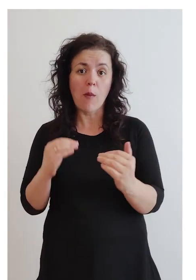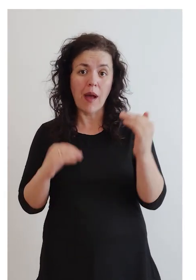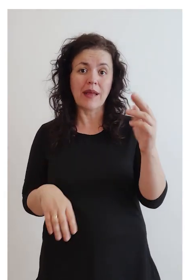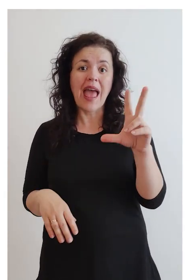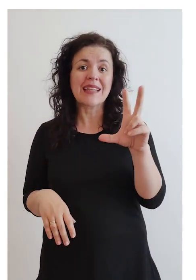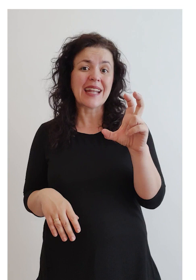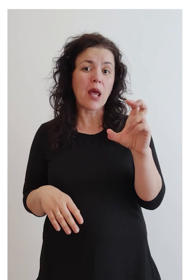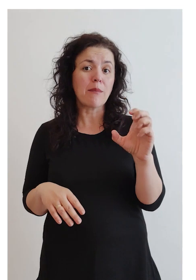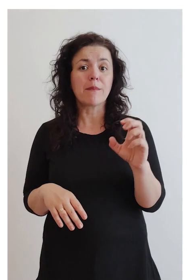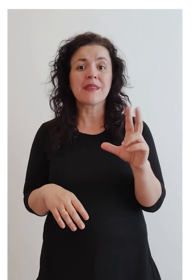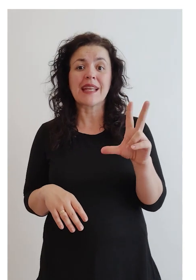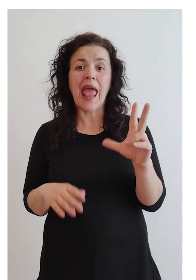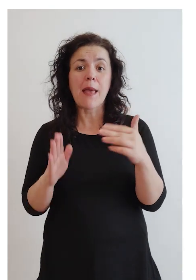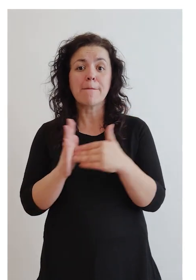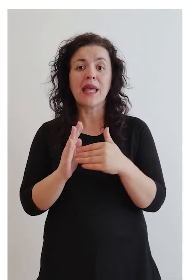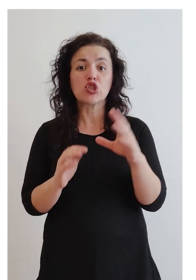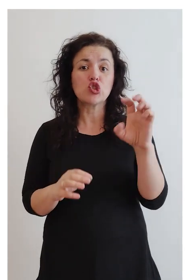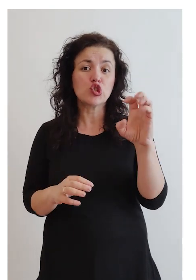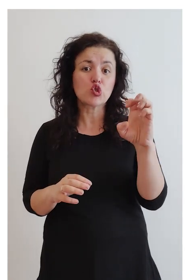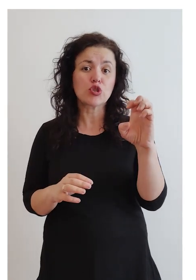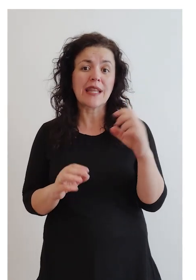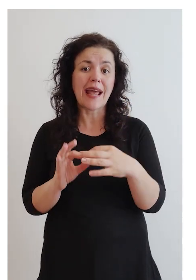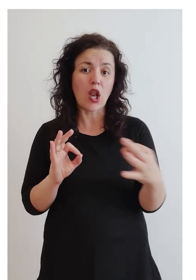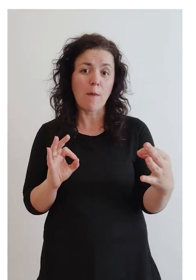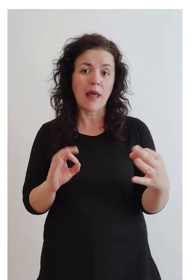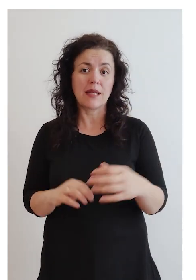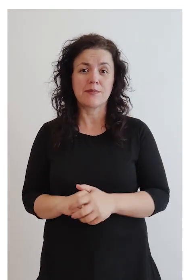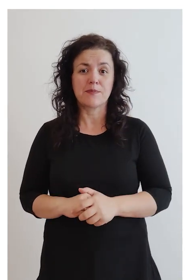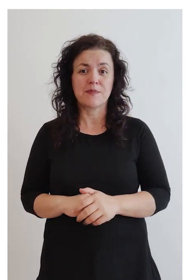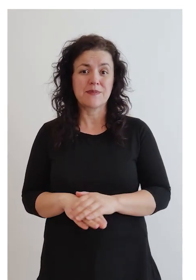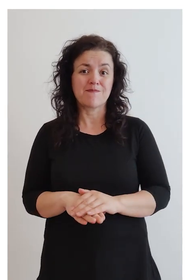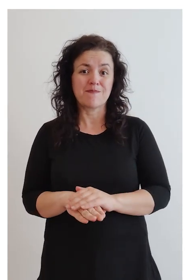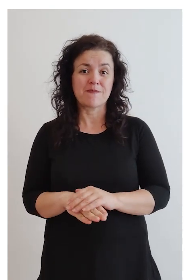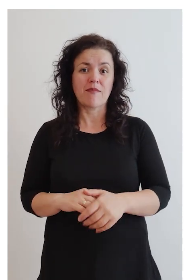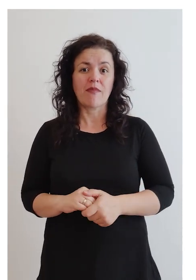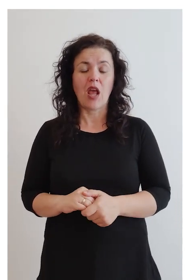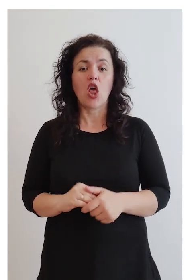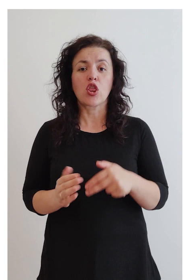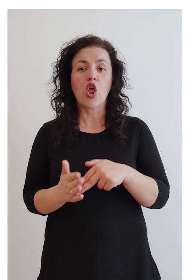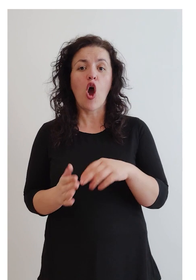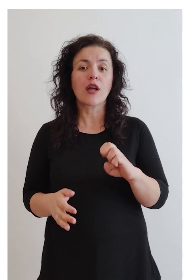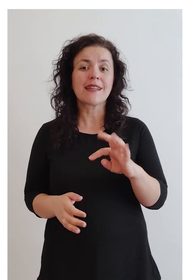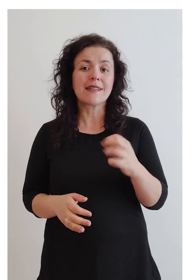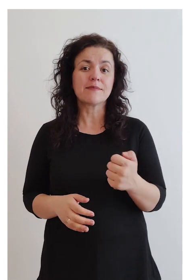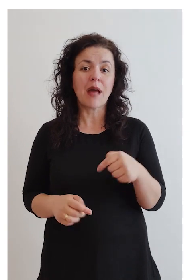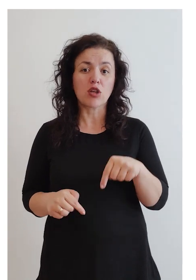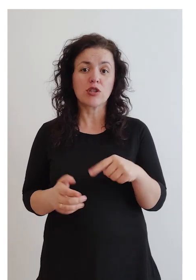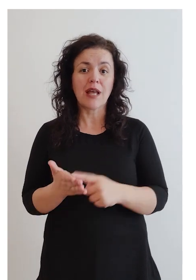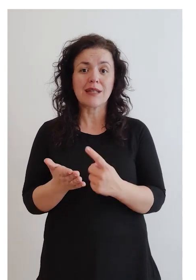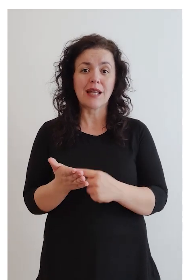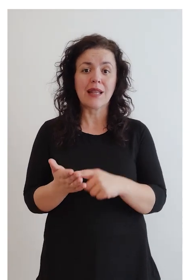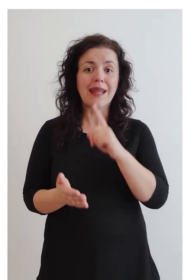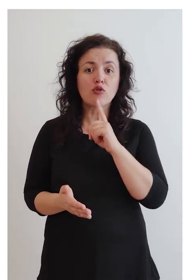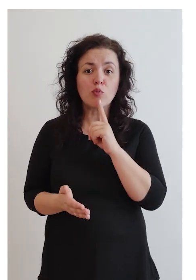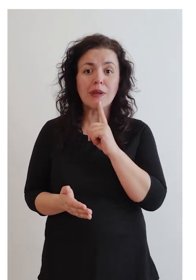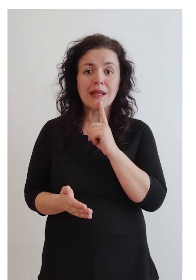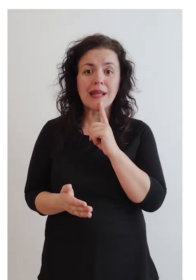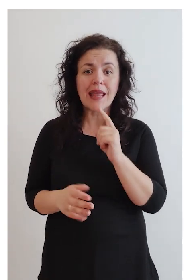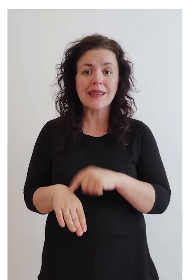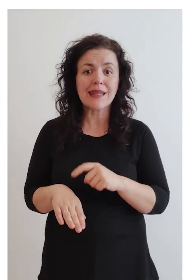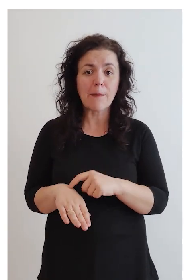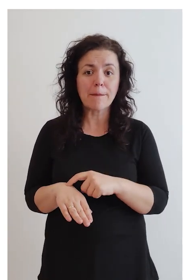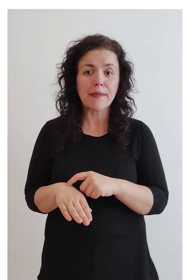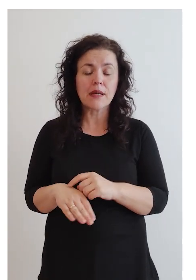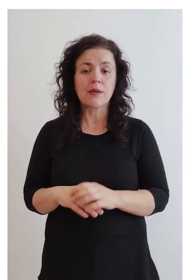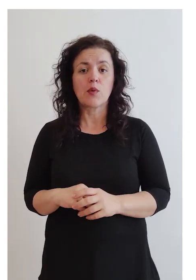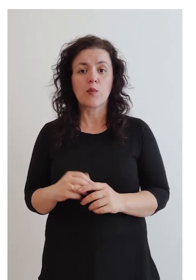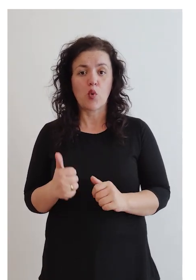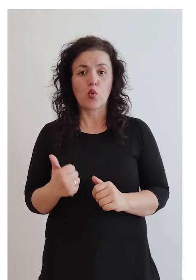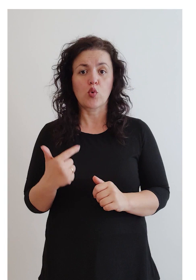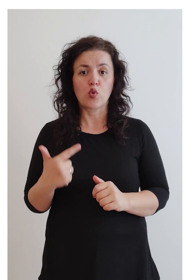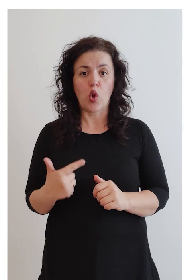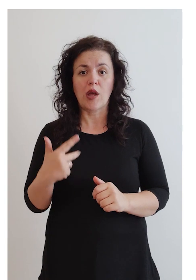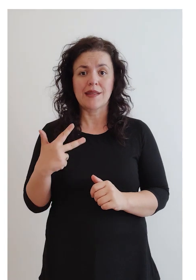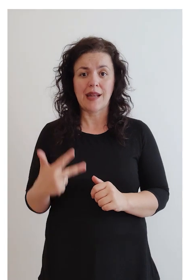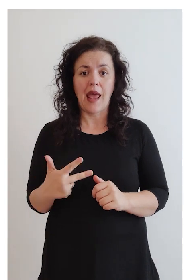Pe parcursul acestui articol, denumirile de tip 1, 2 și 3 sunt folosite pentru a face referire la pragurile de mai sus.